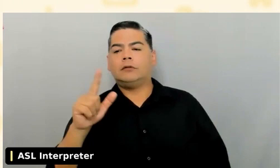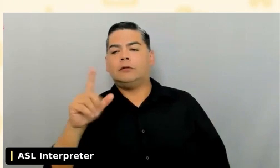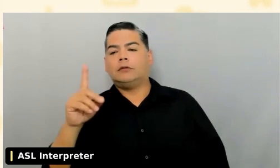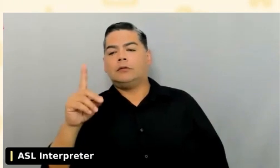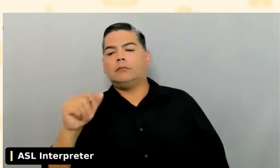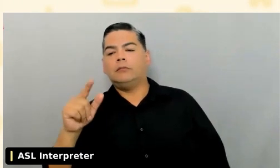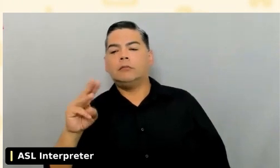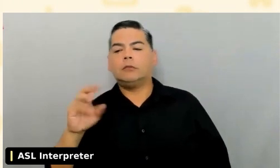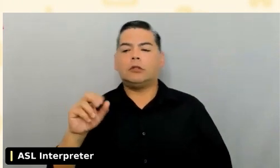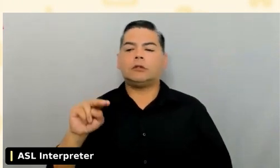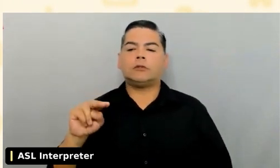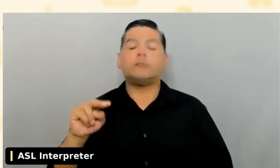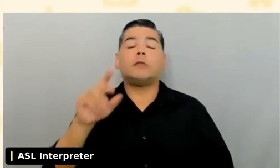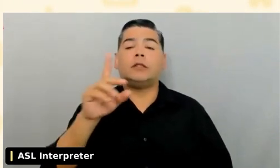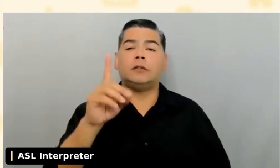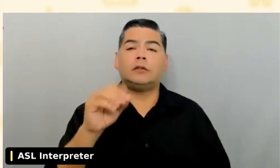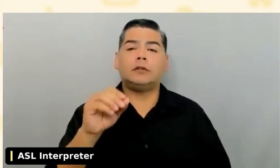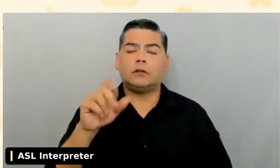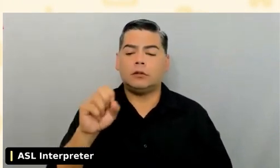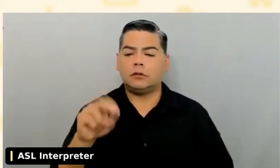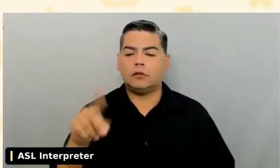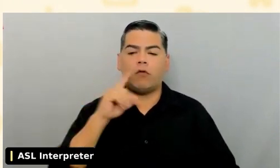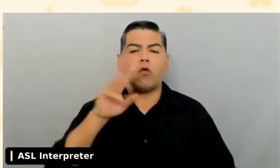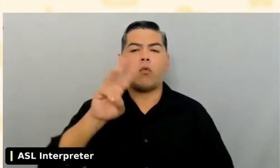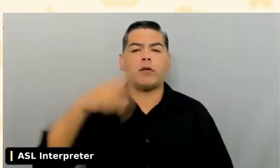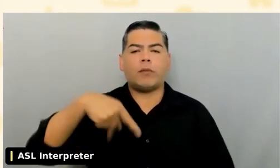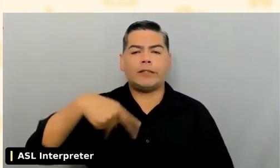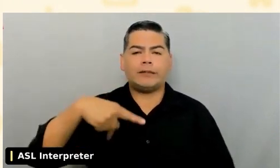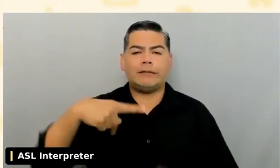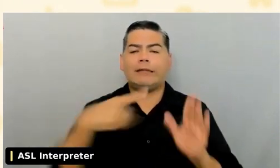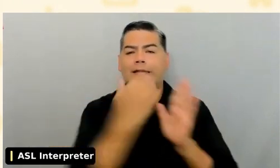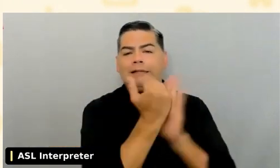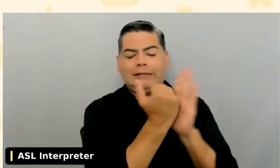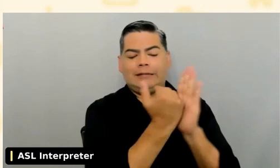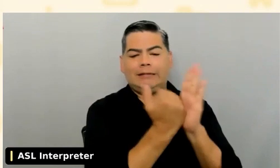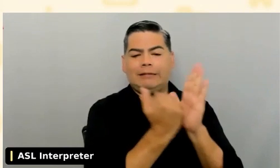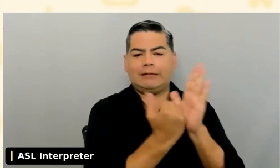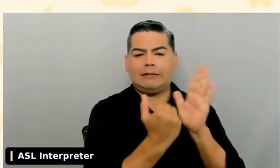a la lista de complementos que tiene el equipo de accesibilidad de WordPress,